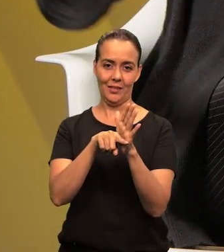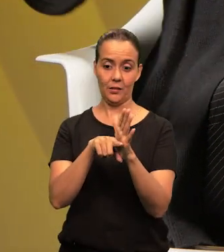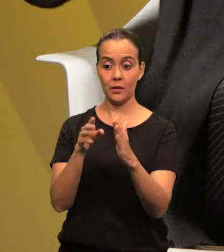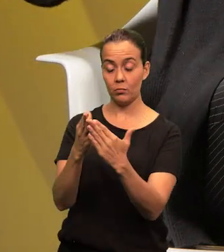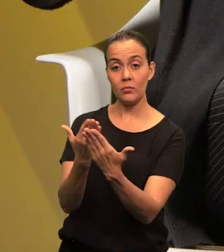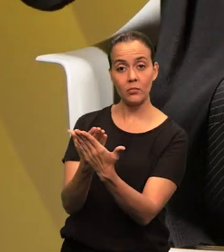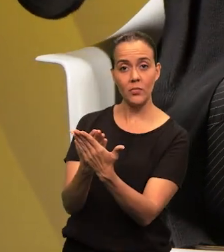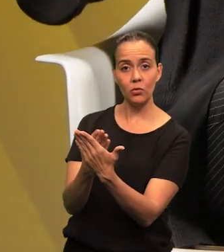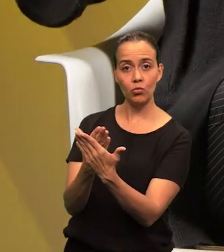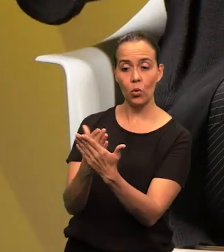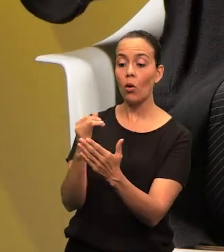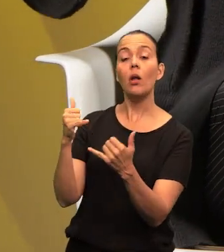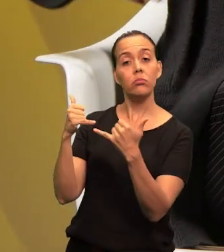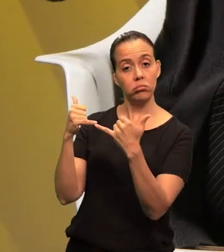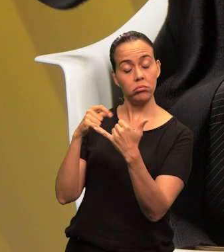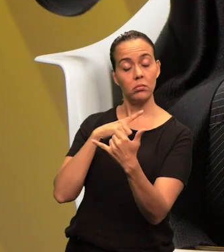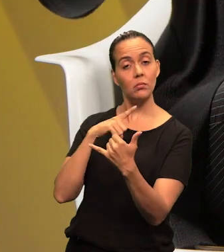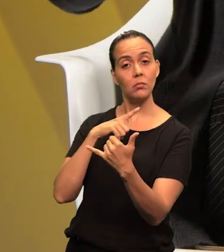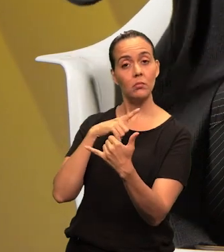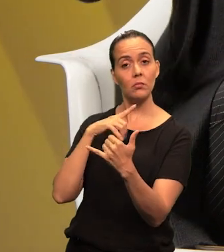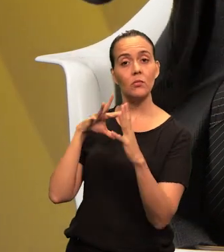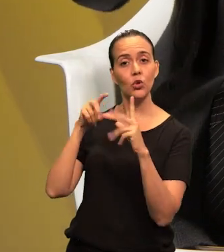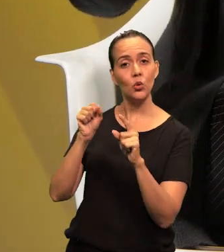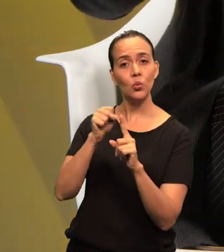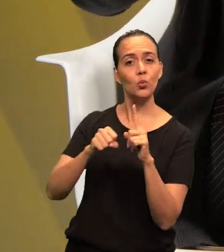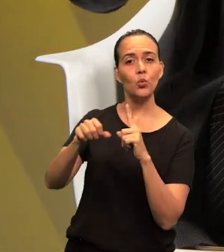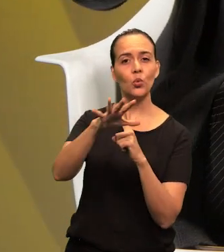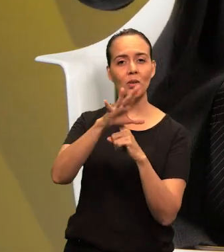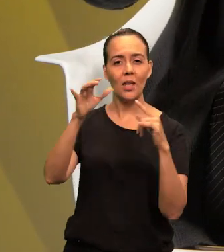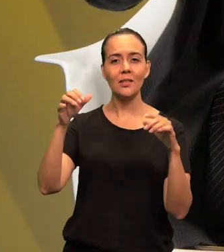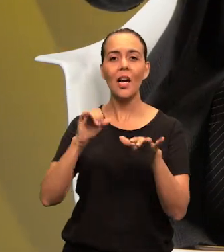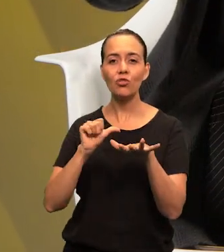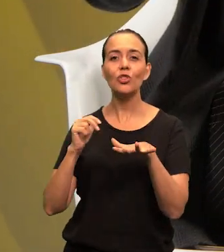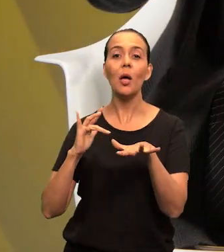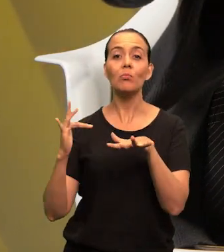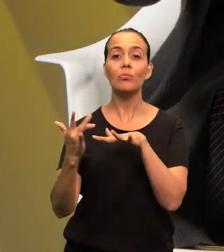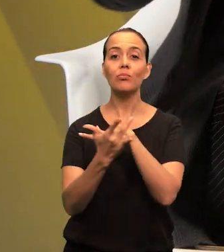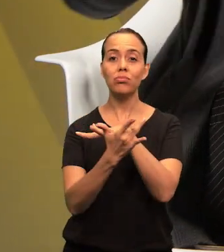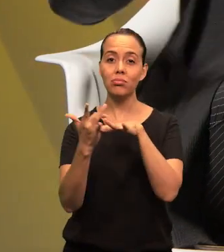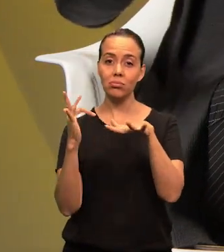a escola está ali, e cada vez mais com a internet, com a sociedade em rede, ela está ali